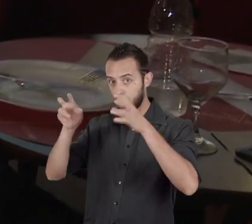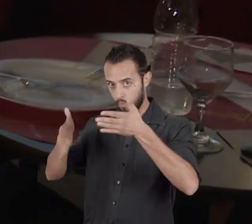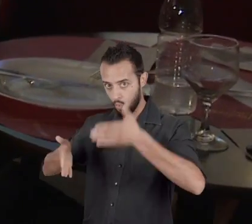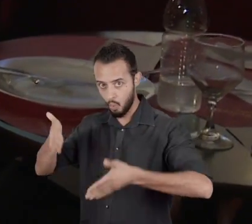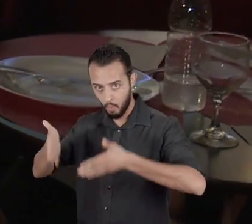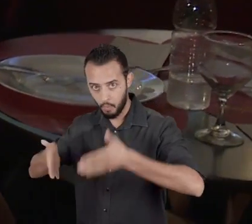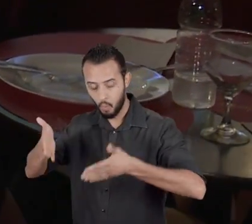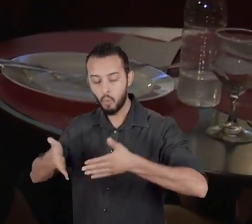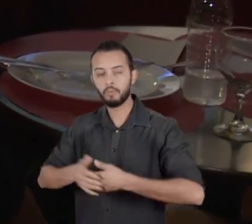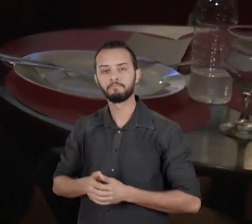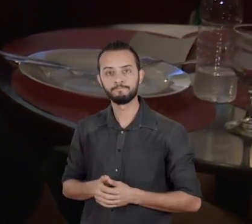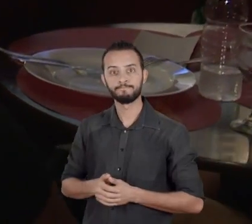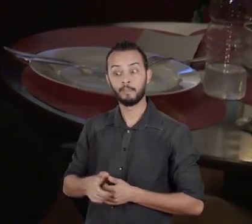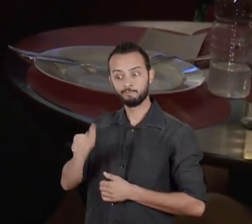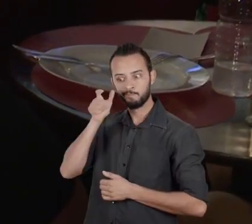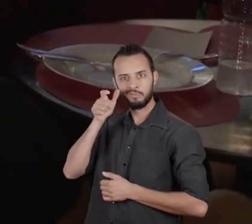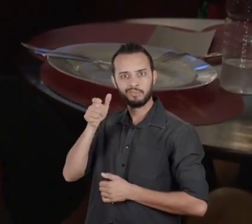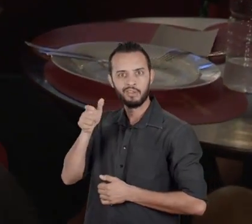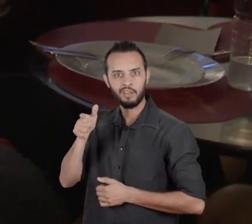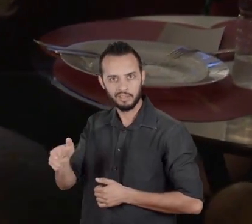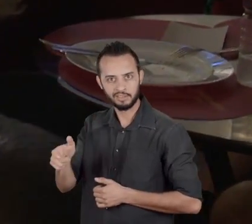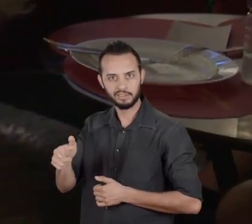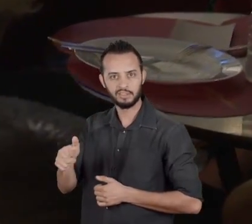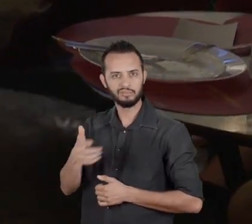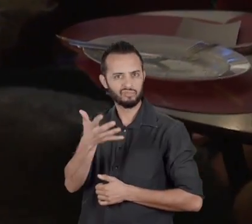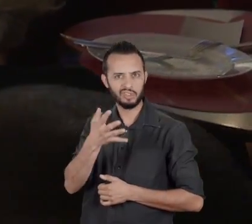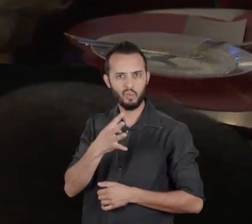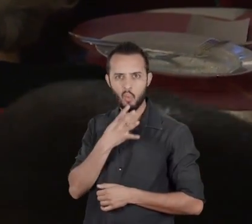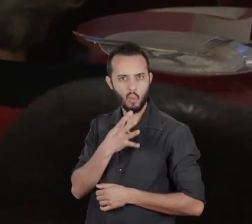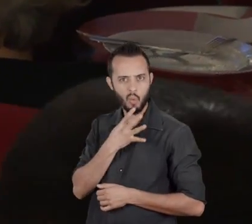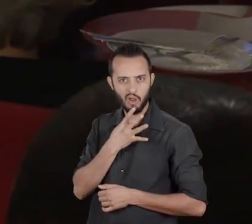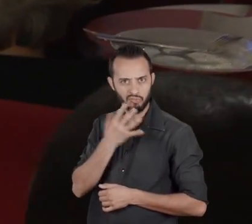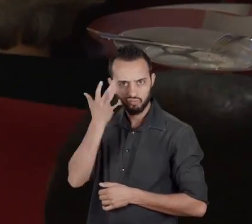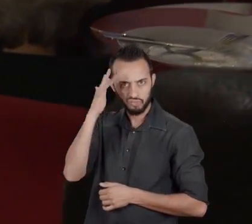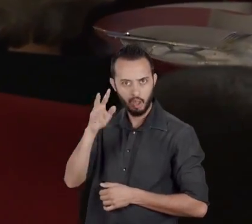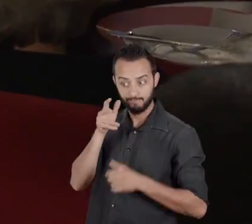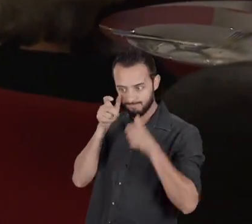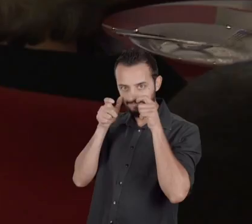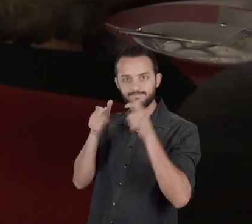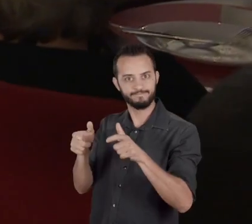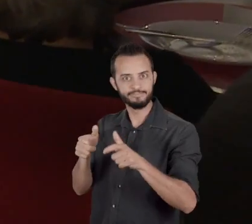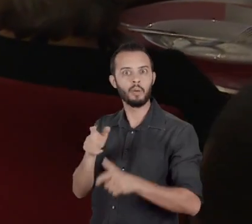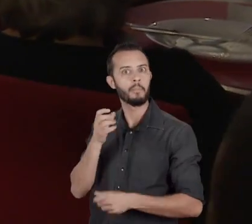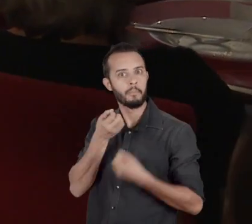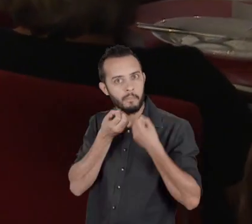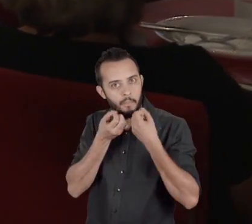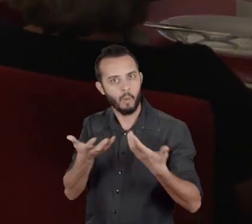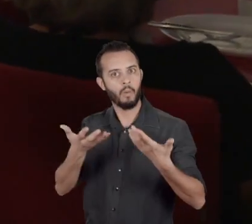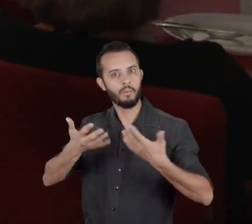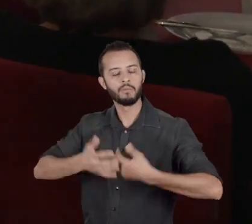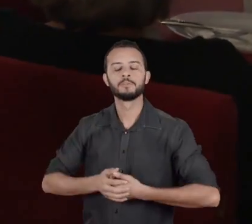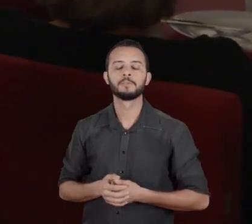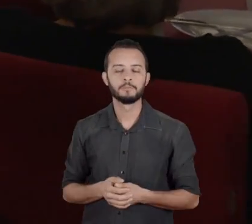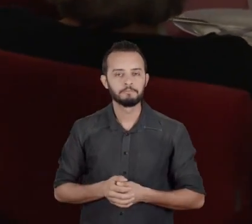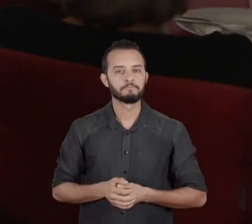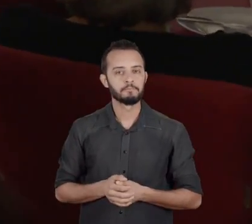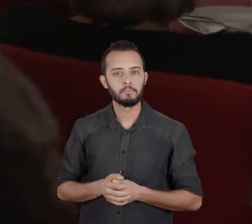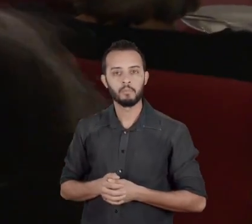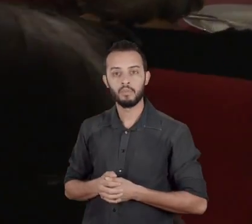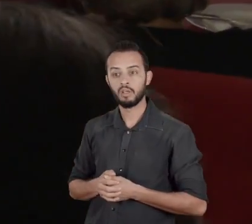baseado o filme Blade Runner, o que é interessante no filme... talvez a maioria de vocês tenha visto, quem não viu vale a pena ver...